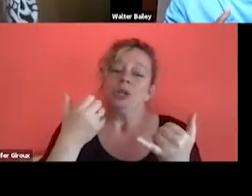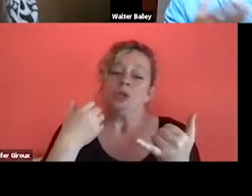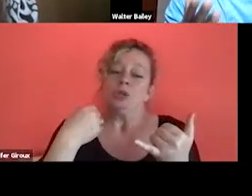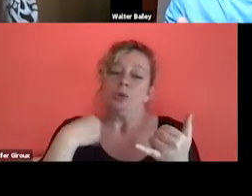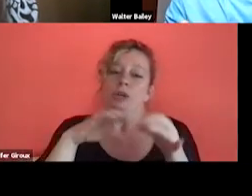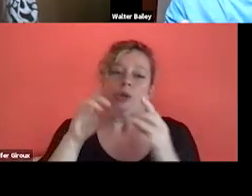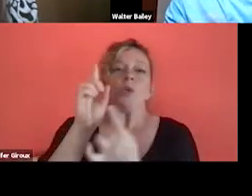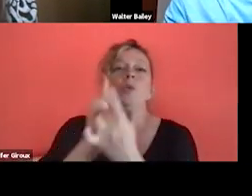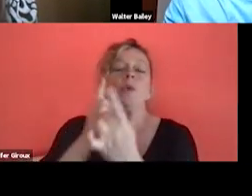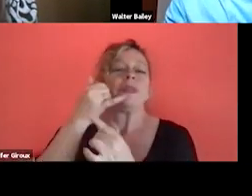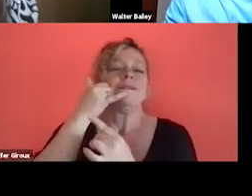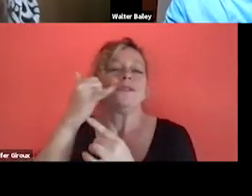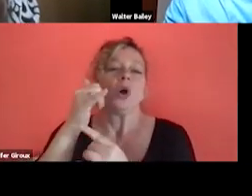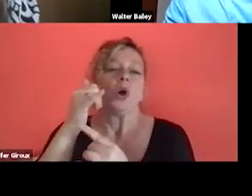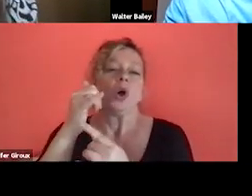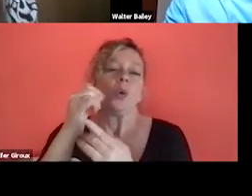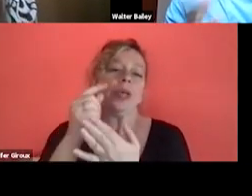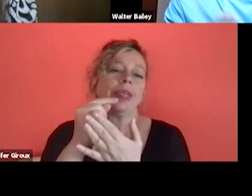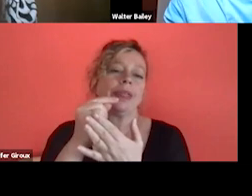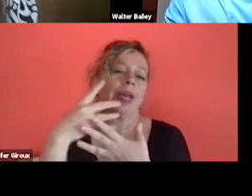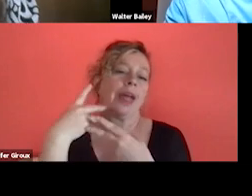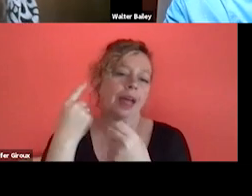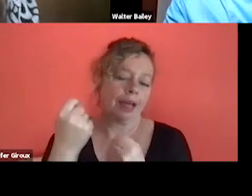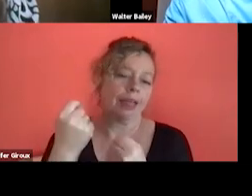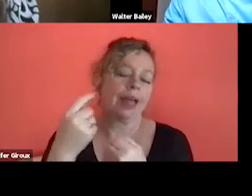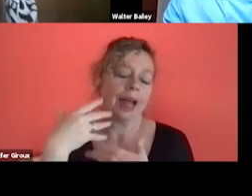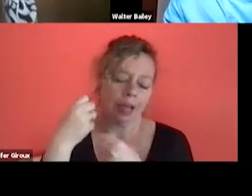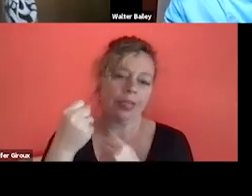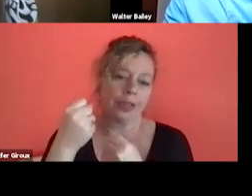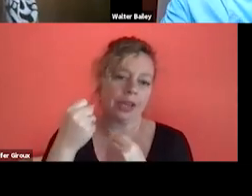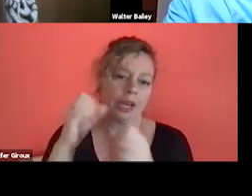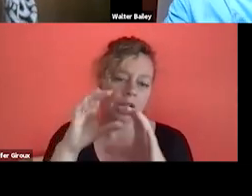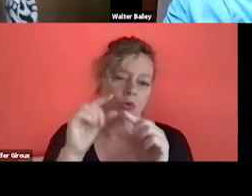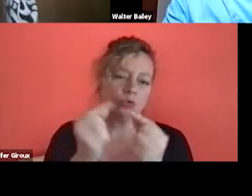por teléfono con telesalud en grupos como ese virtualmente.